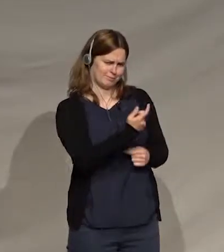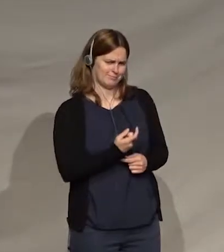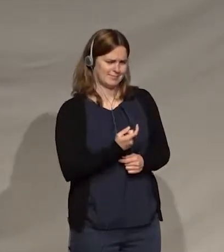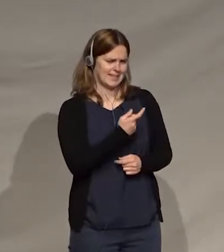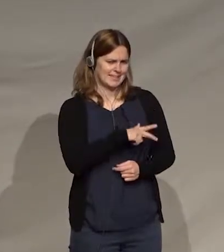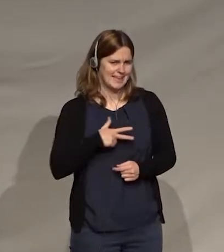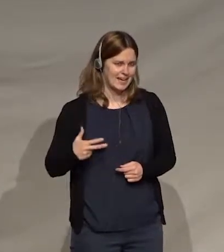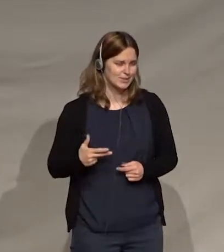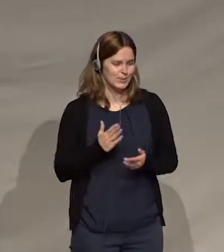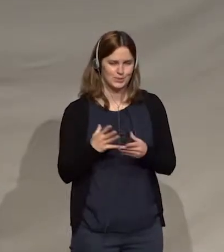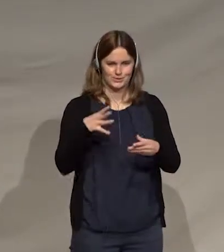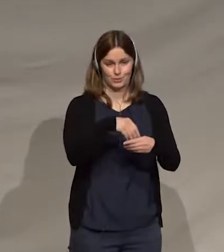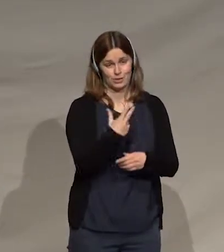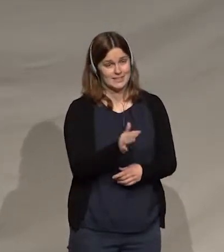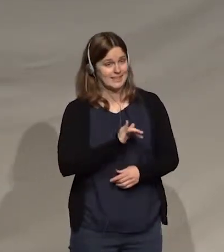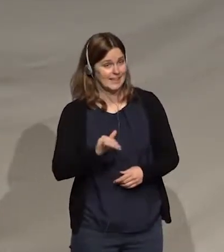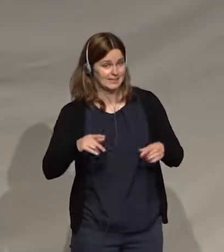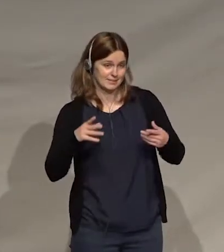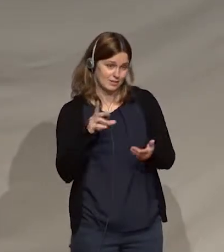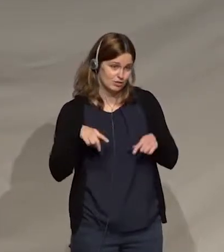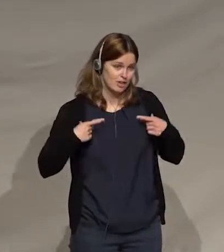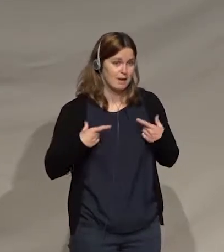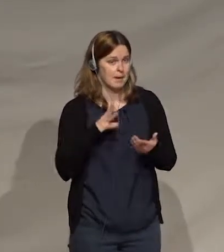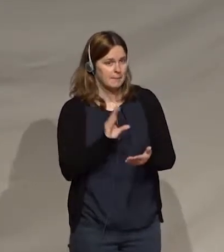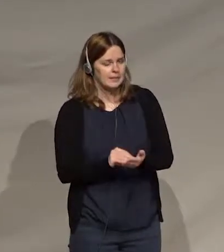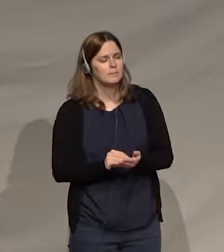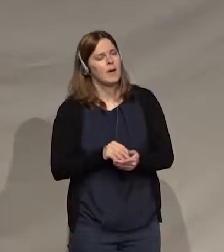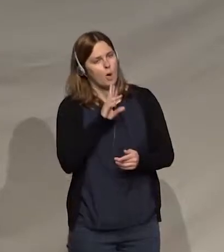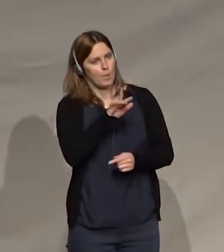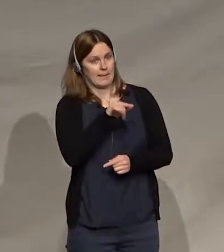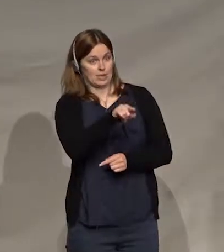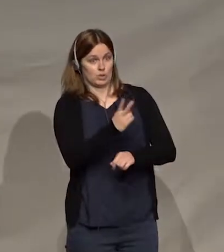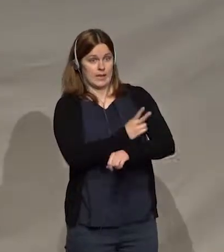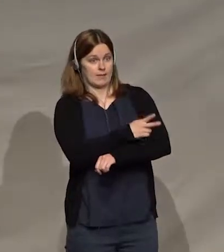Ale stále velmi závisíme na technologiích, abychom mohli mít plnou inkluzi.